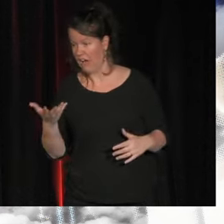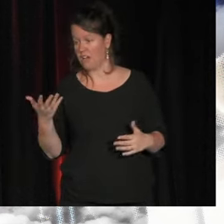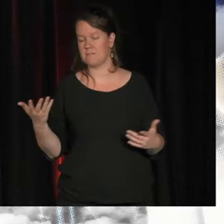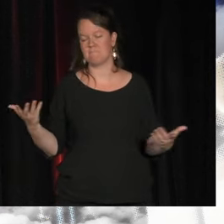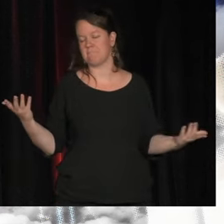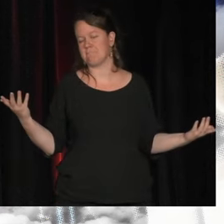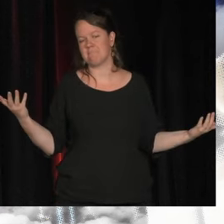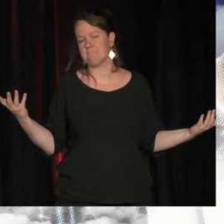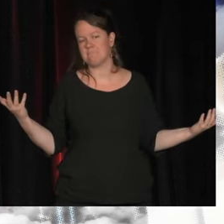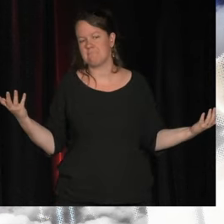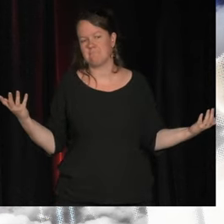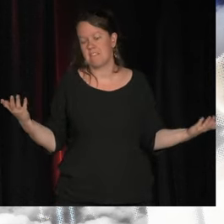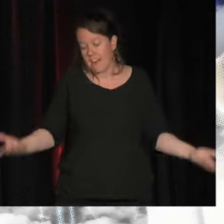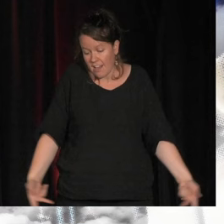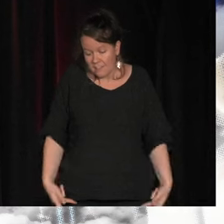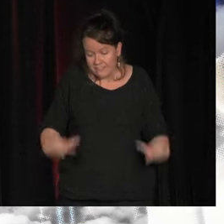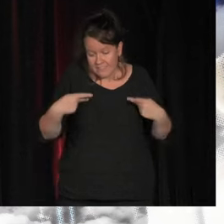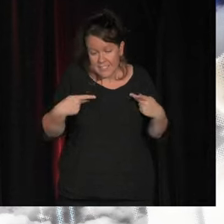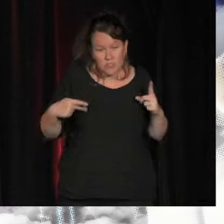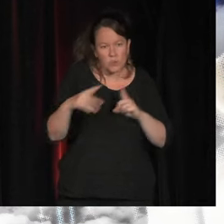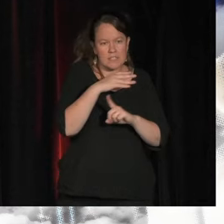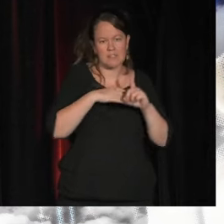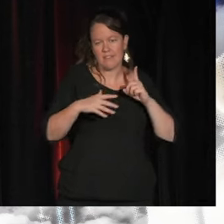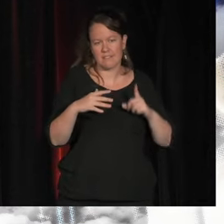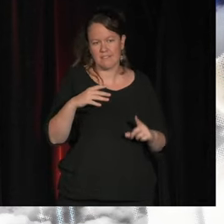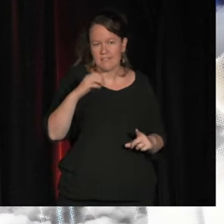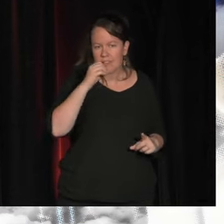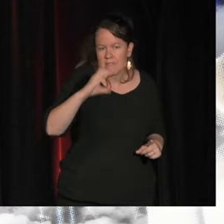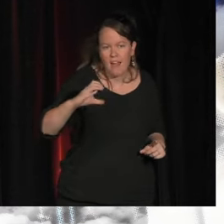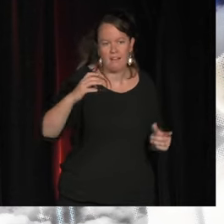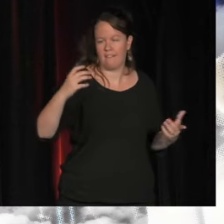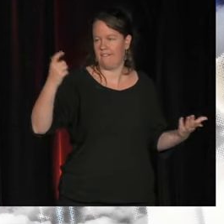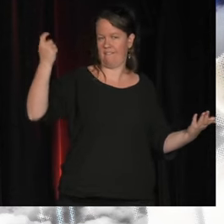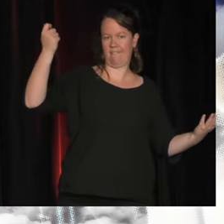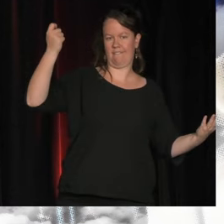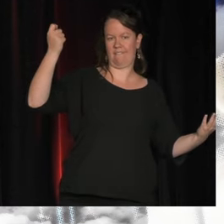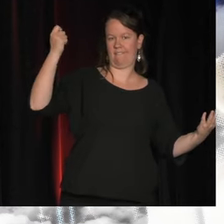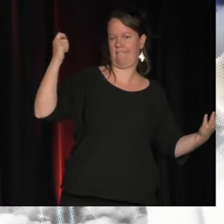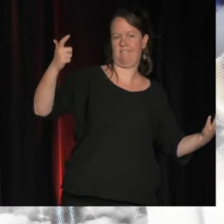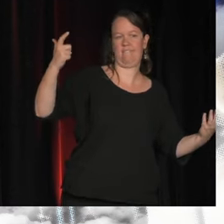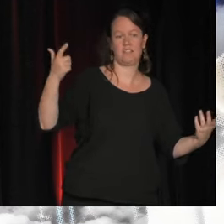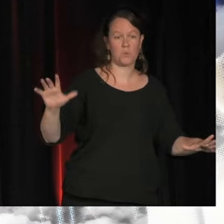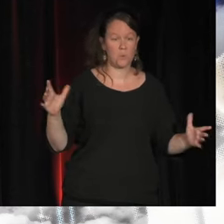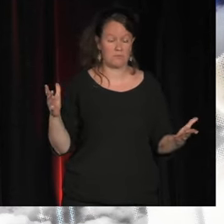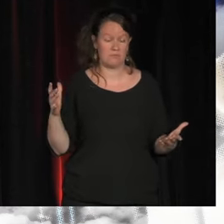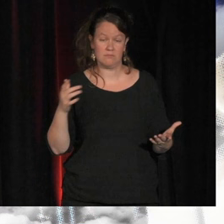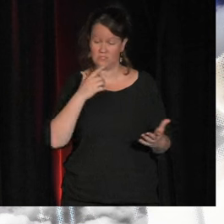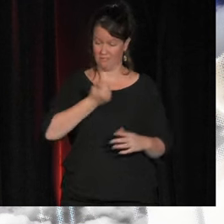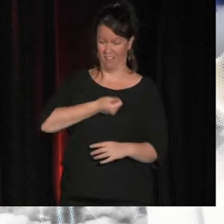On vit dans le capitalisme donc de toute façon, tout devient un produit. Déjà, c'est toujours un peu mêlé. L'art, de toute façon, a été monétisé depuis quasiment